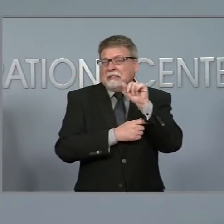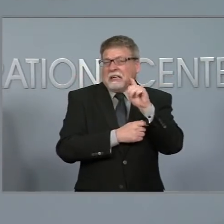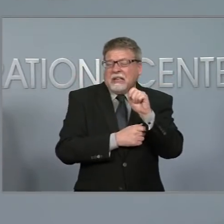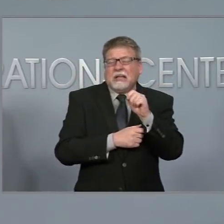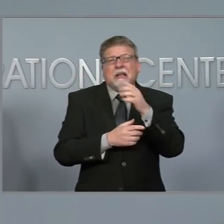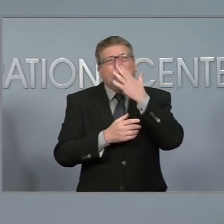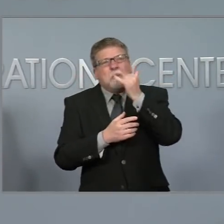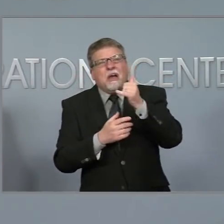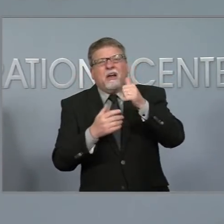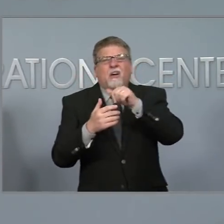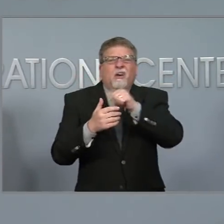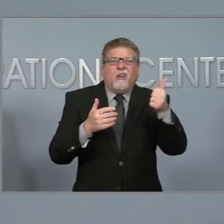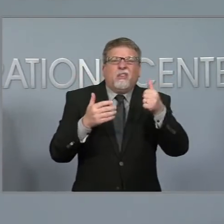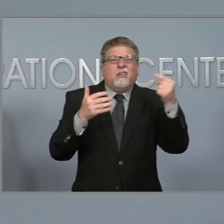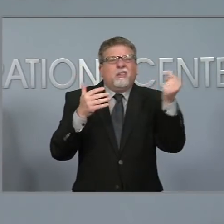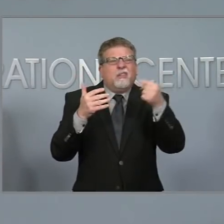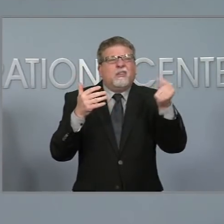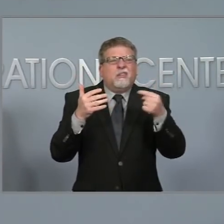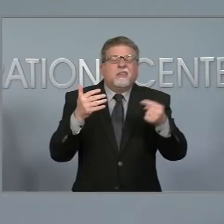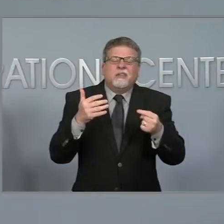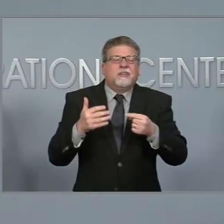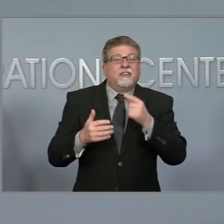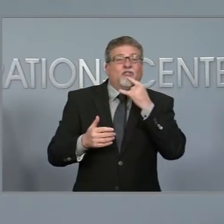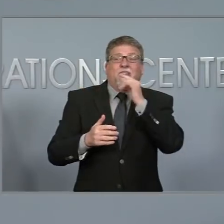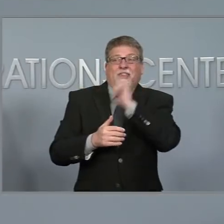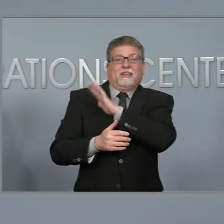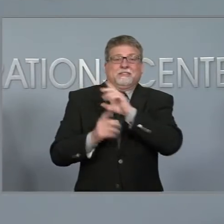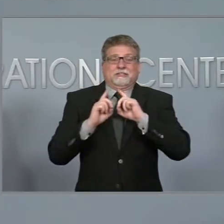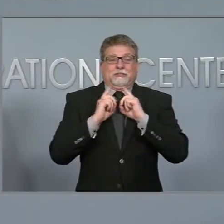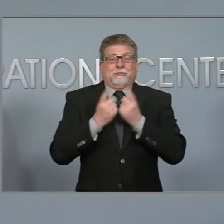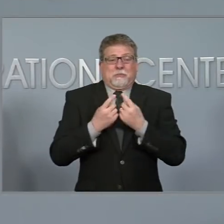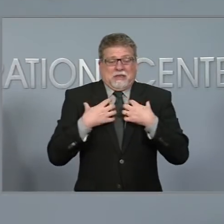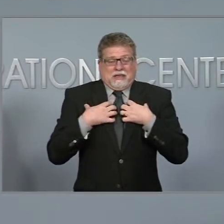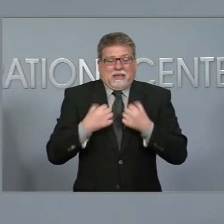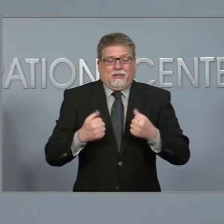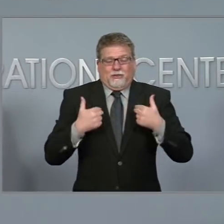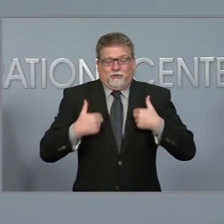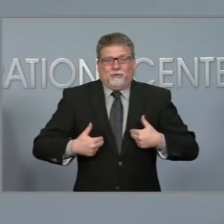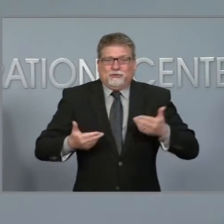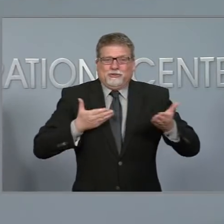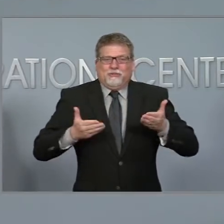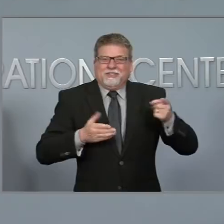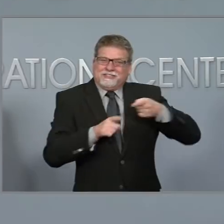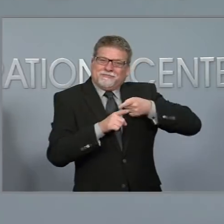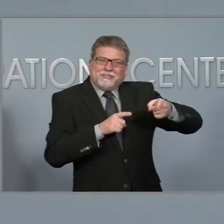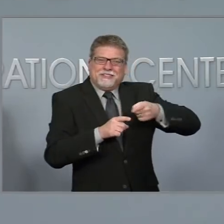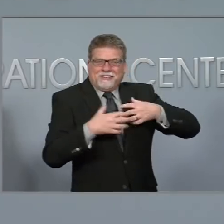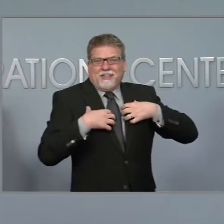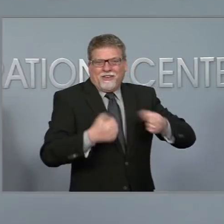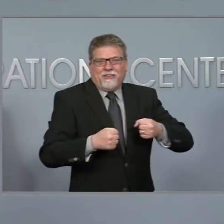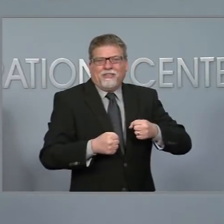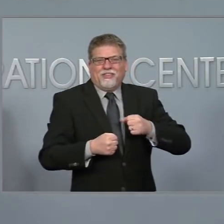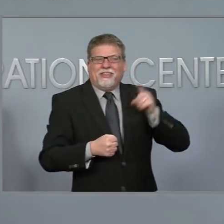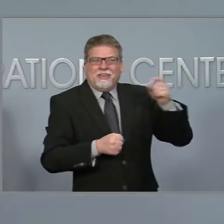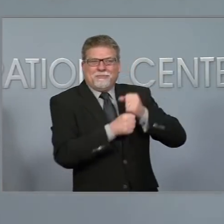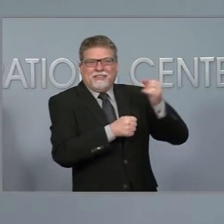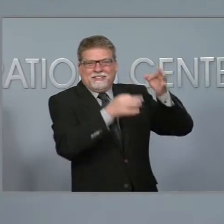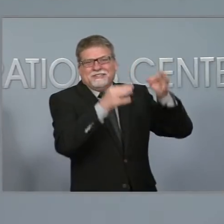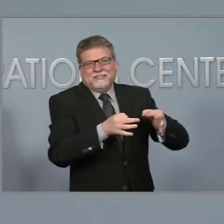no tienen el requerimiento de mascarillas juntas escolares, por ejemplo, ellos tienen la